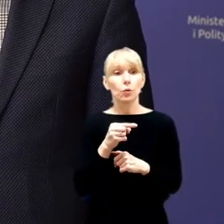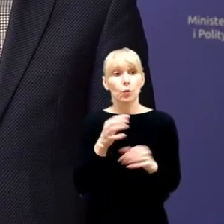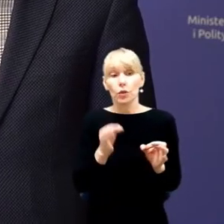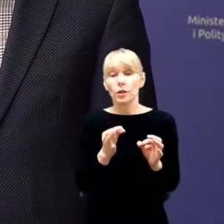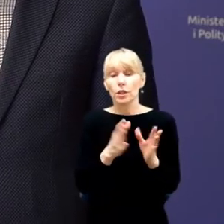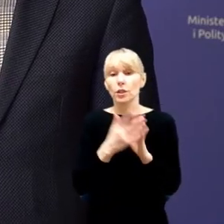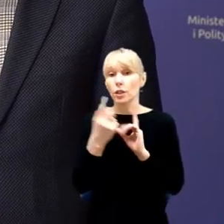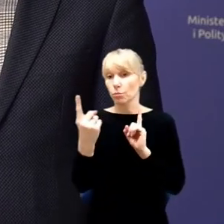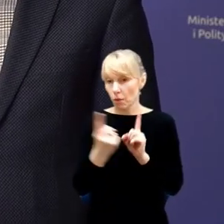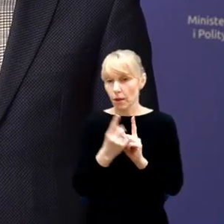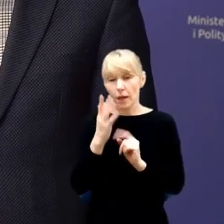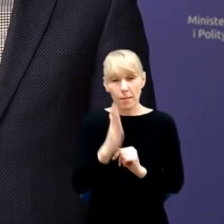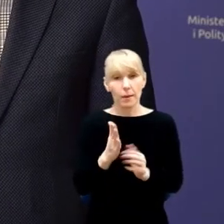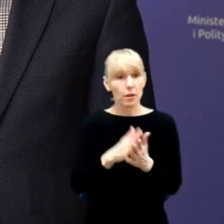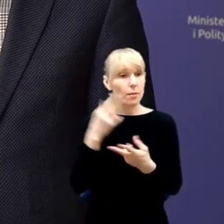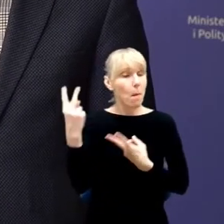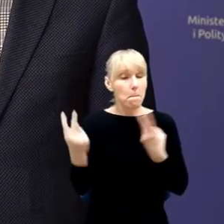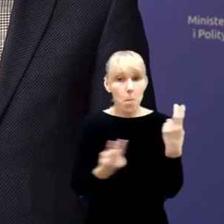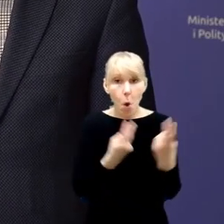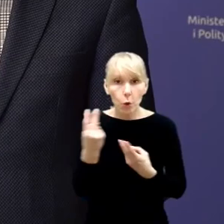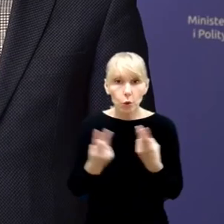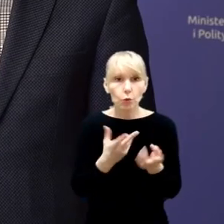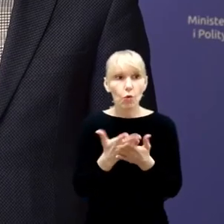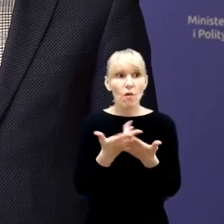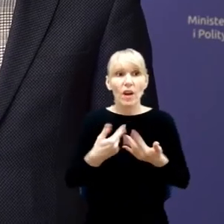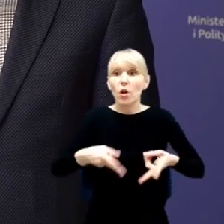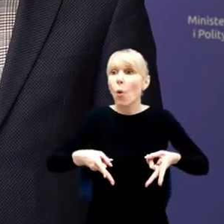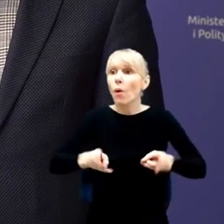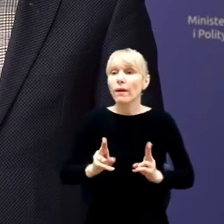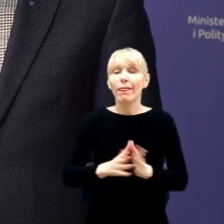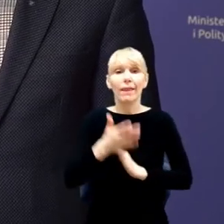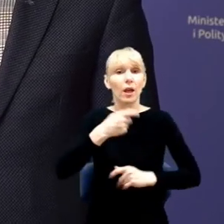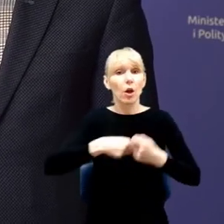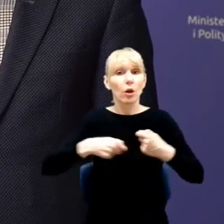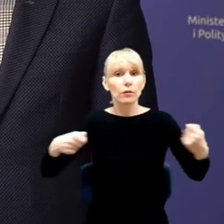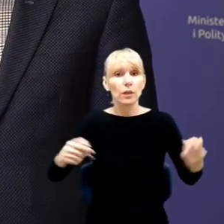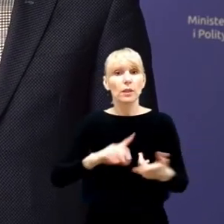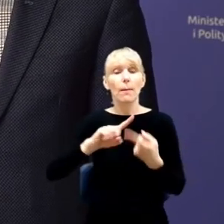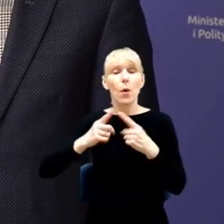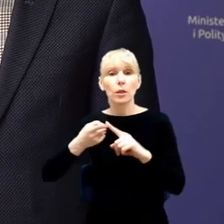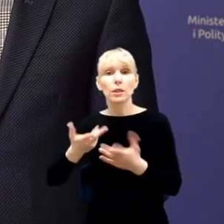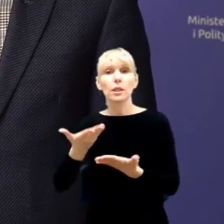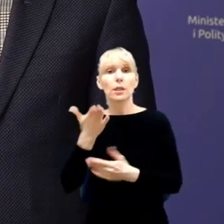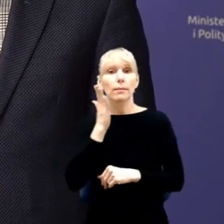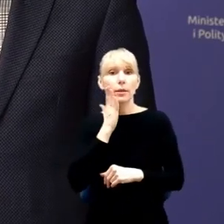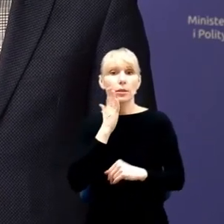do poszukiwania konkretnych rozwiązań w zakresie polityki mieszkaniowej. Bardzo ważnej dla mieszkańców